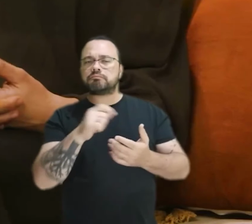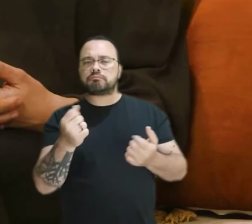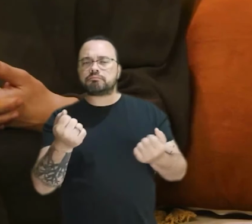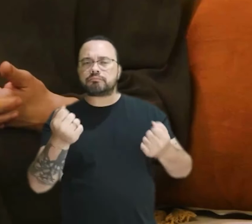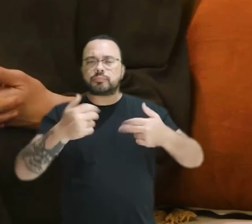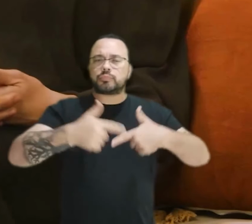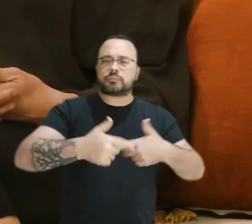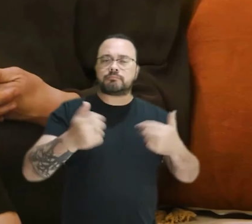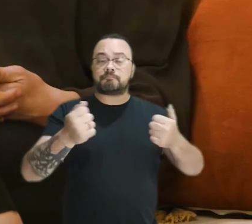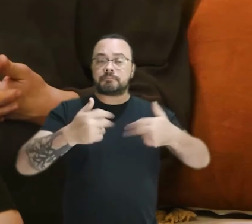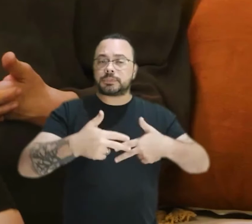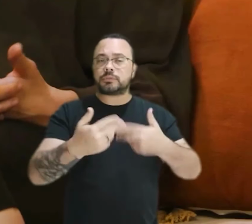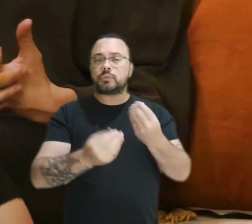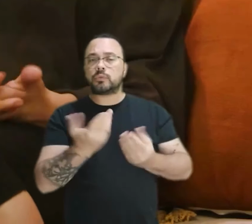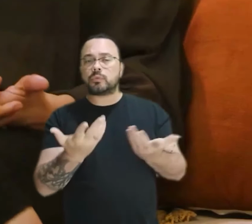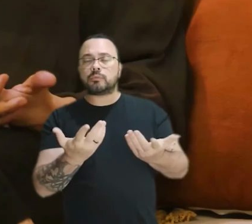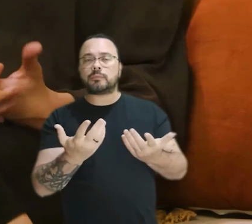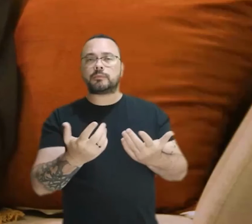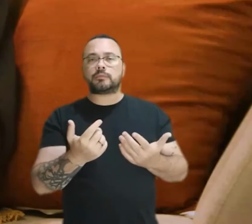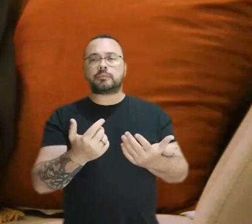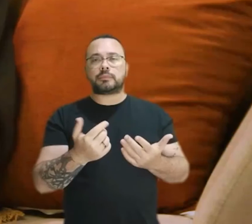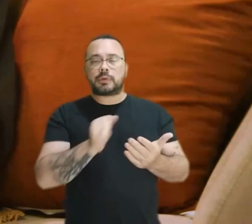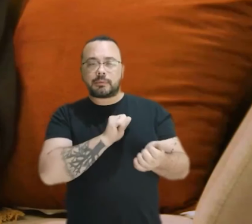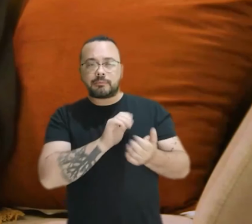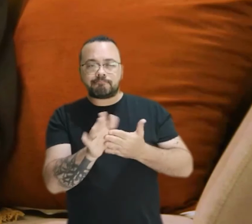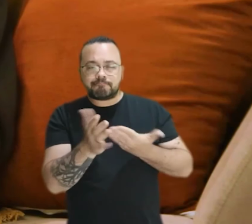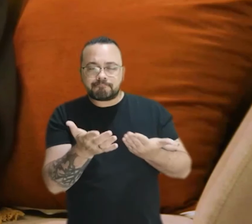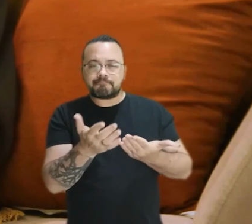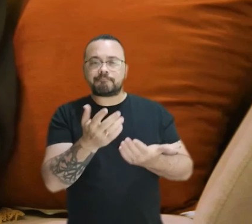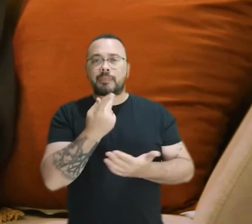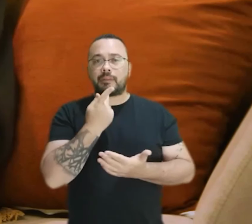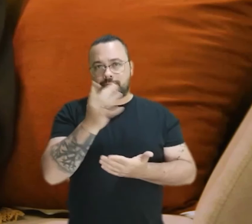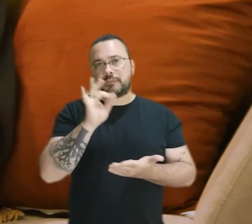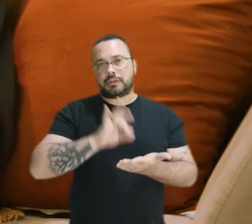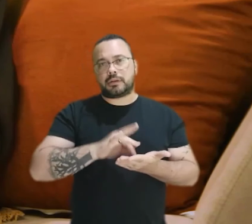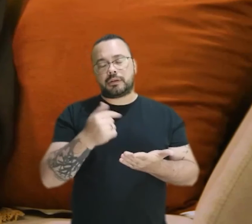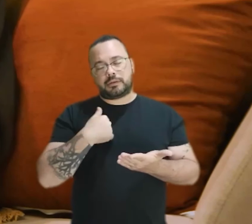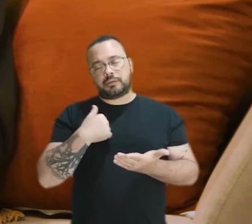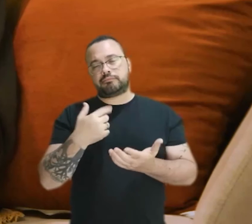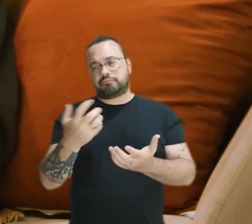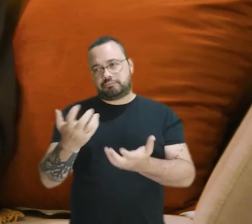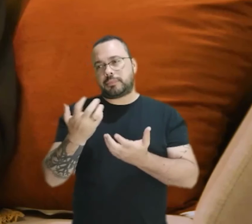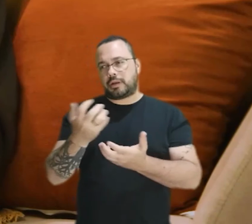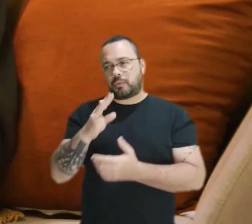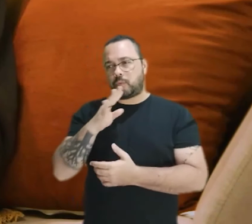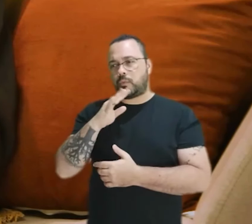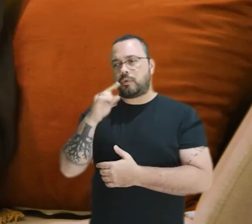Slam, eu confesso que eu nunca frequentei, assim, é uma falta, eu... eu quero muito conhecer.